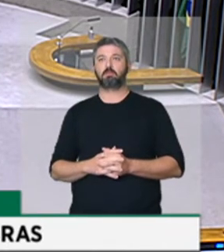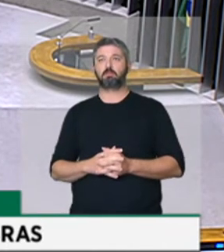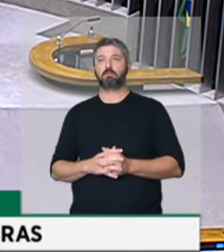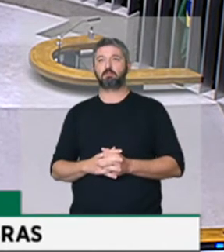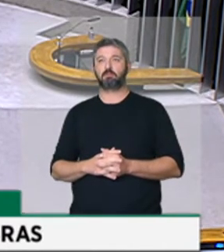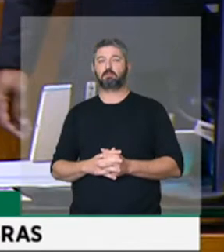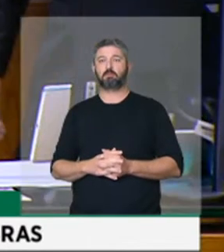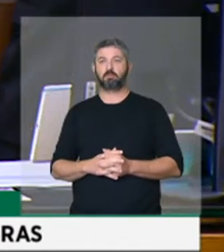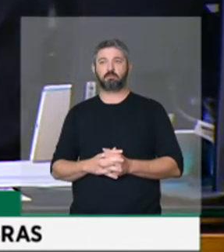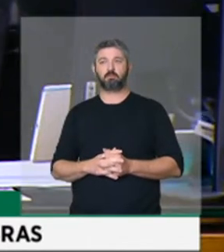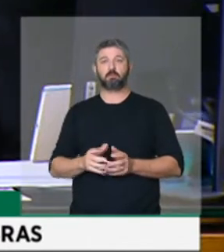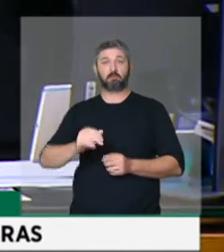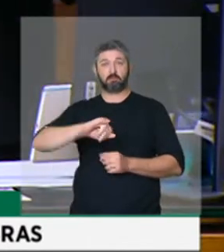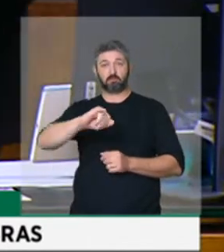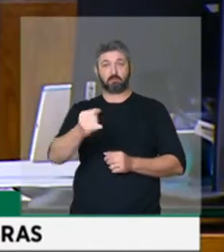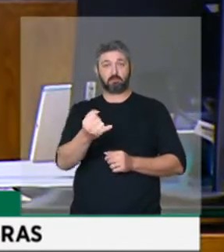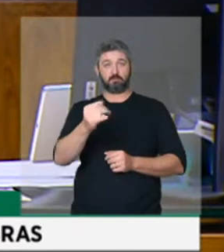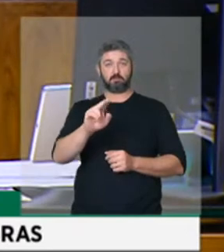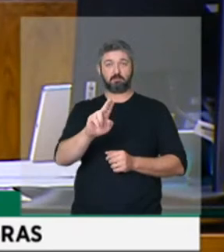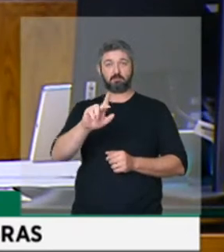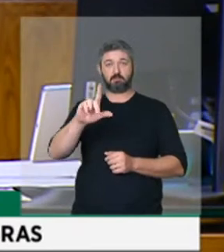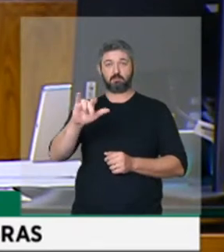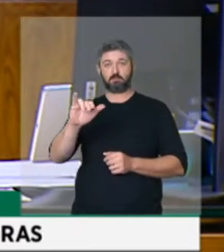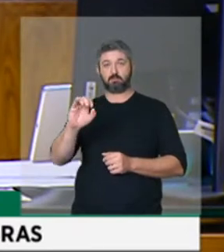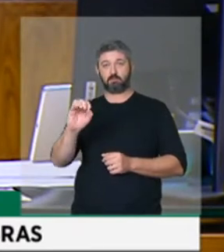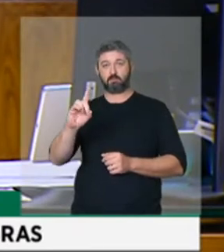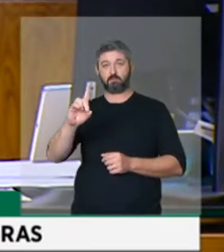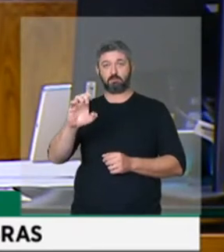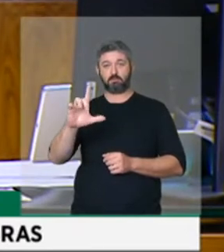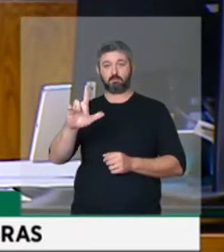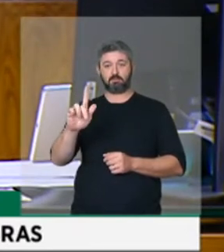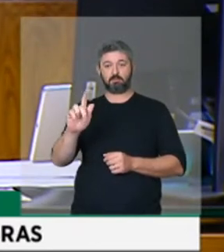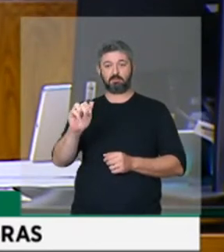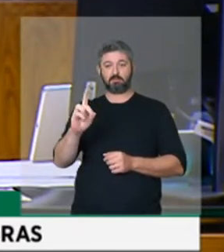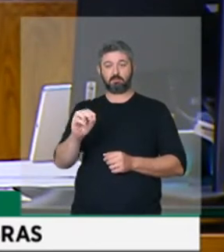LEÃO. PRAF PRAF PARA ENCAMINHAR CONTRA O REQUERIMENTO... DE DISCUSSÃO